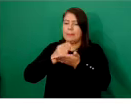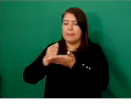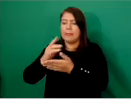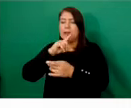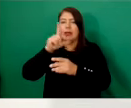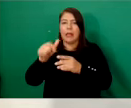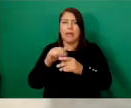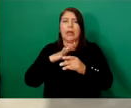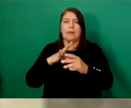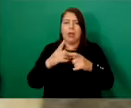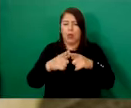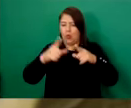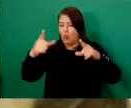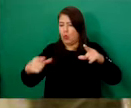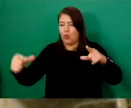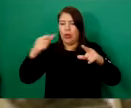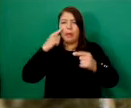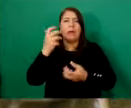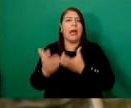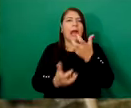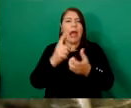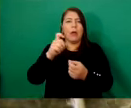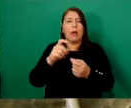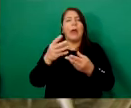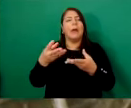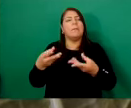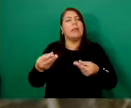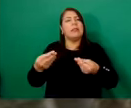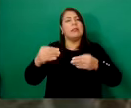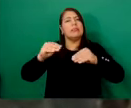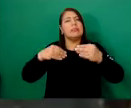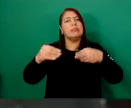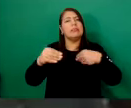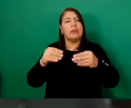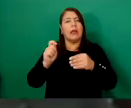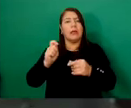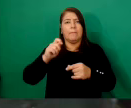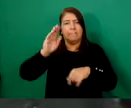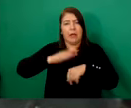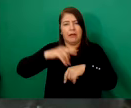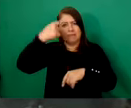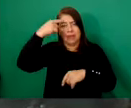Colocamos las hojas de parra en un recipiente y añadimos agua hervida para ablandarlas.